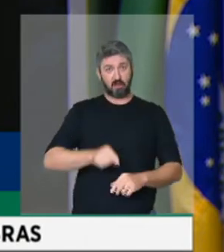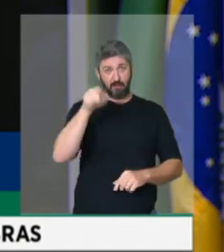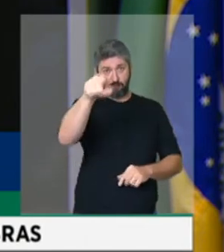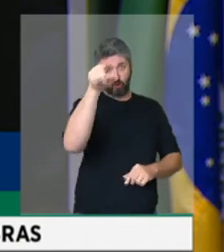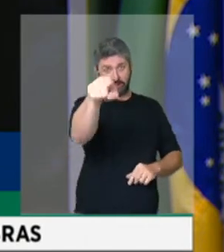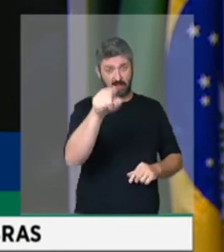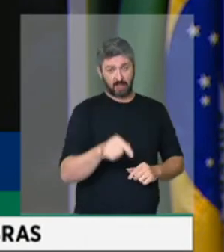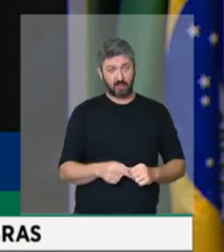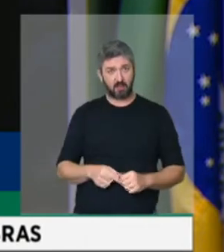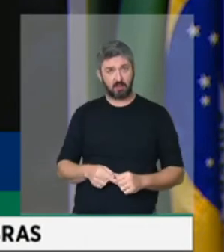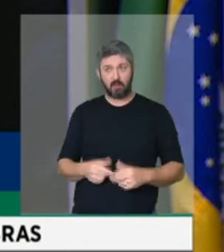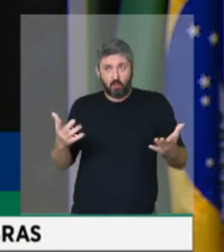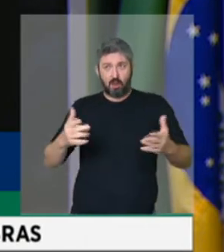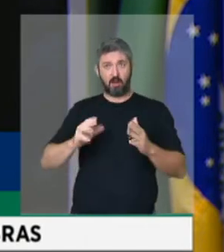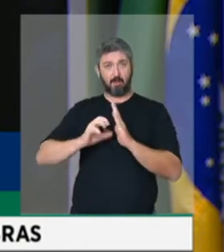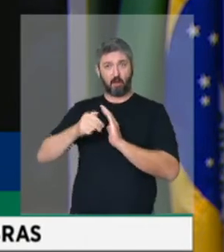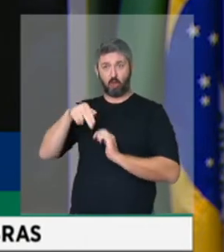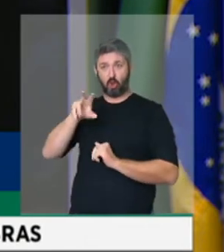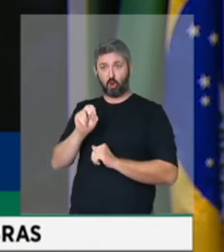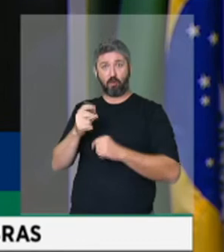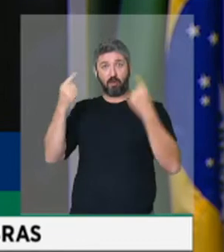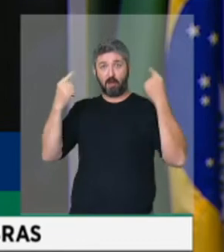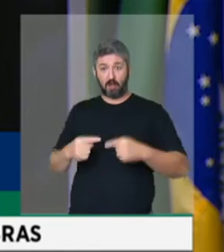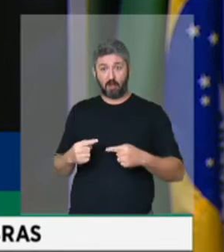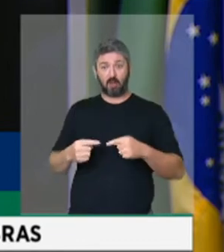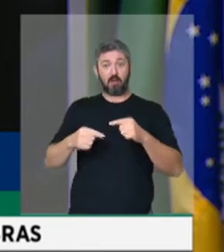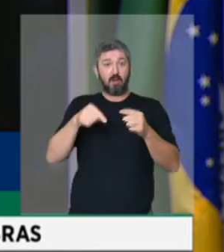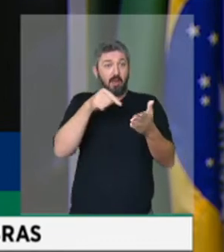PROJETO ORIGINAL É A FAVOR DO PROJETO DA MP ENVIADO DO MINISTÉRIO DA ECONOMIA. QUEM